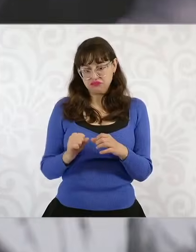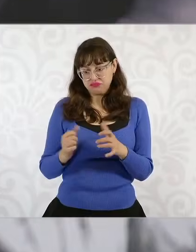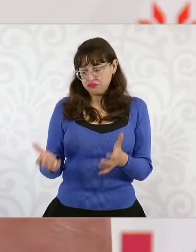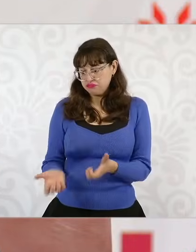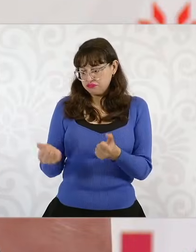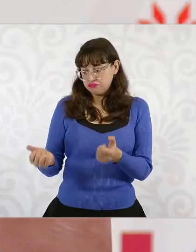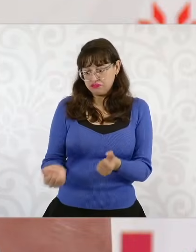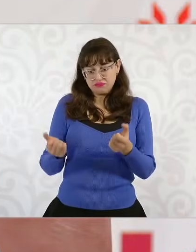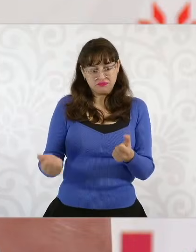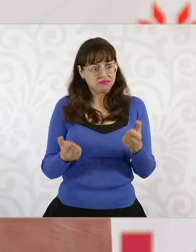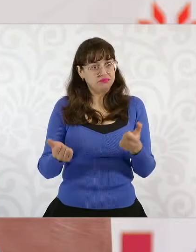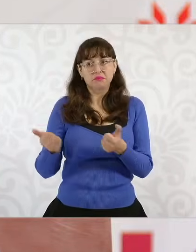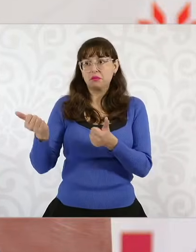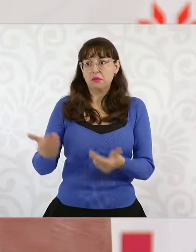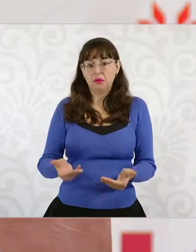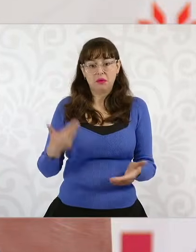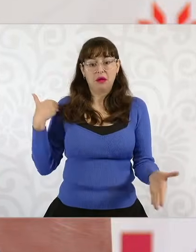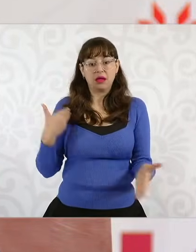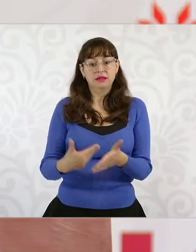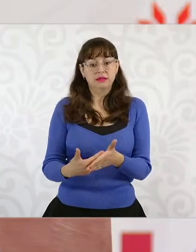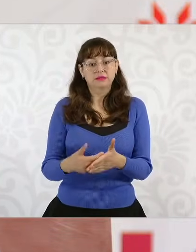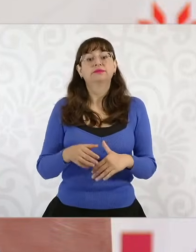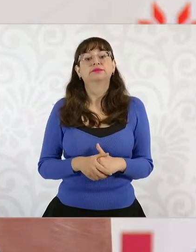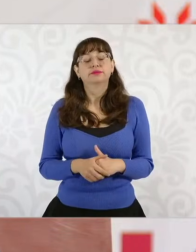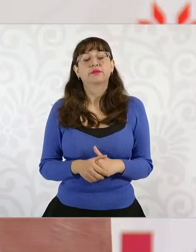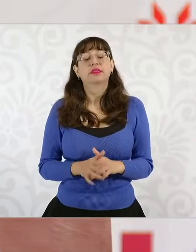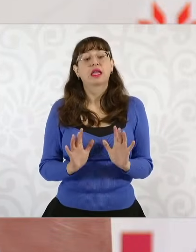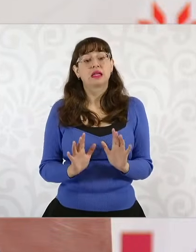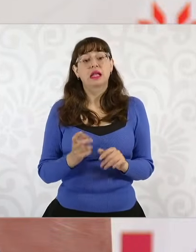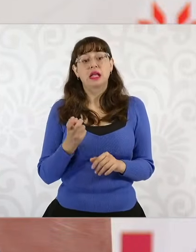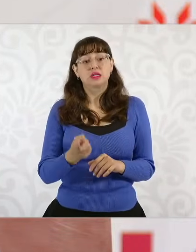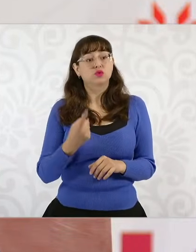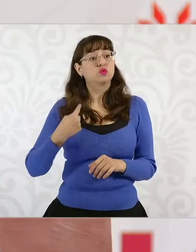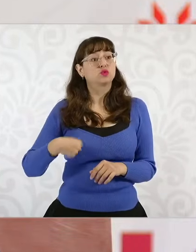repatriar en lo que va de la administración y por supuesto que estamos seguros que seguiremos